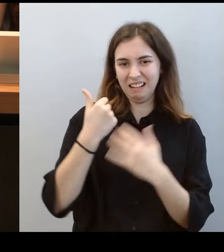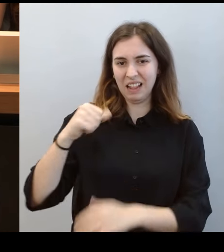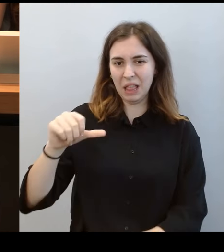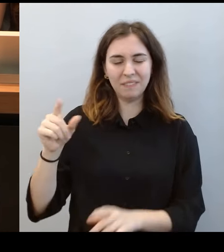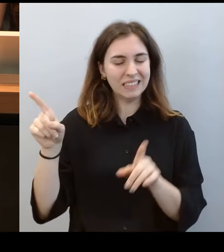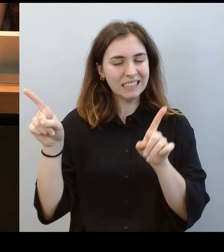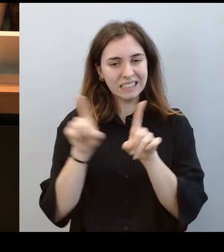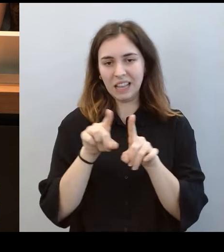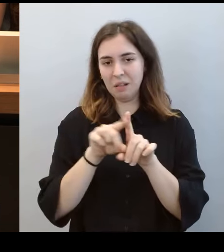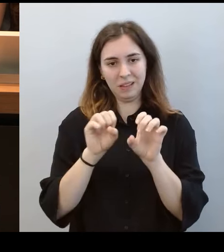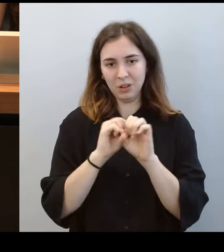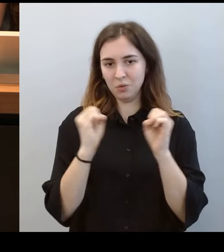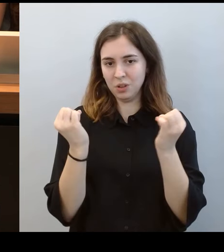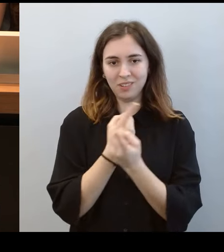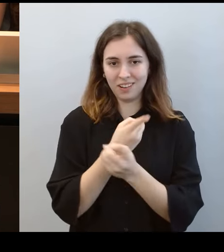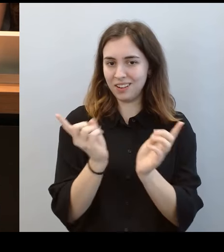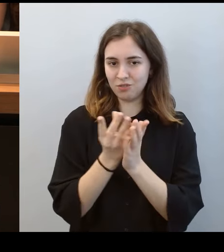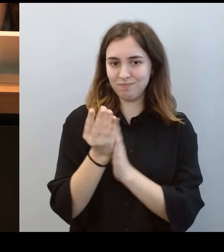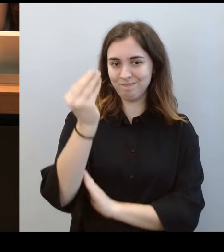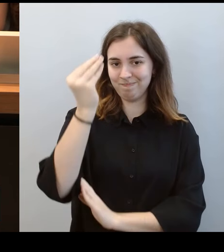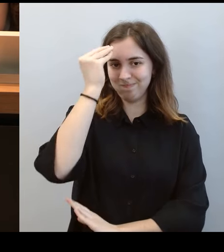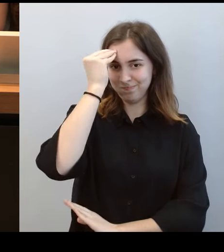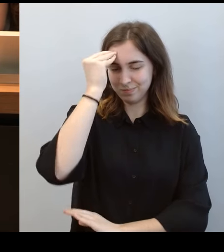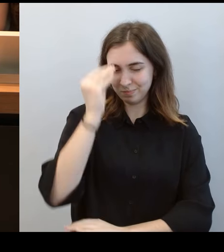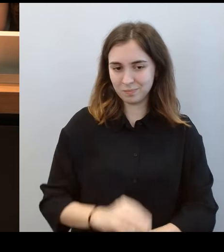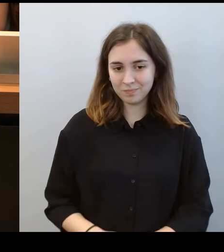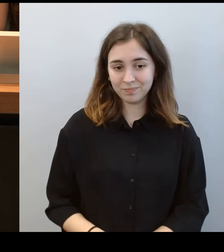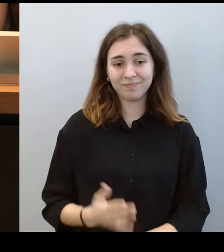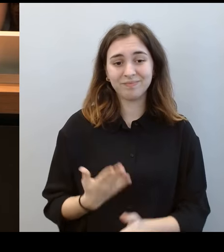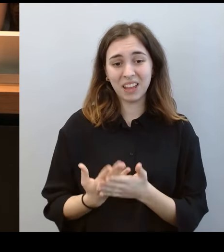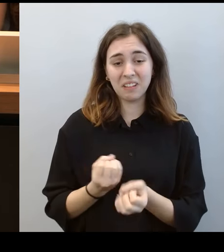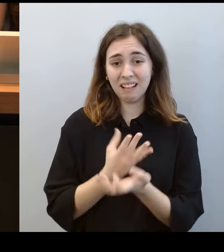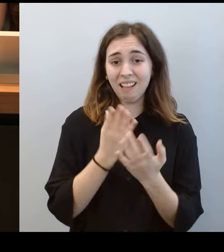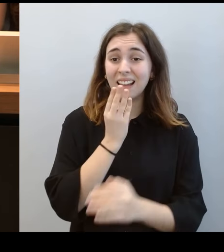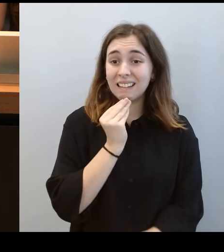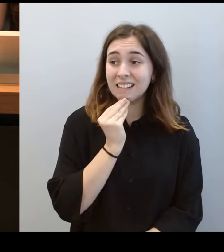Israel wollte diesen Krieg nicht. Aber Israel muss sich verteidigen und